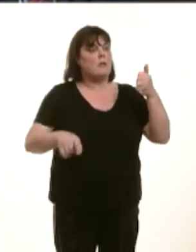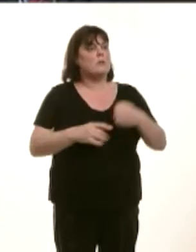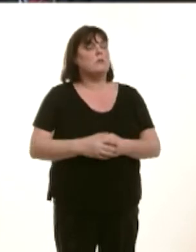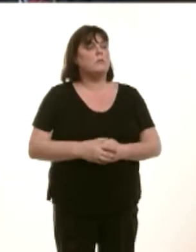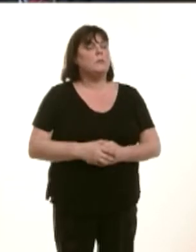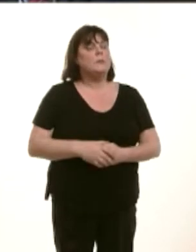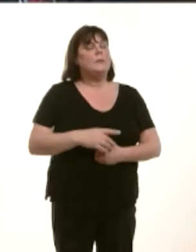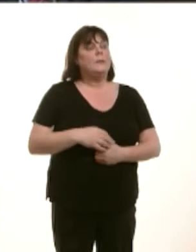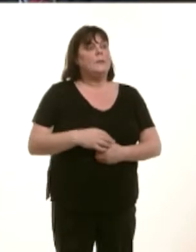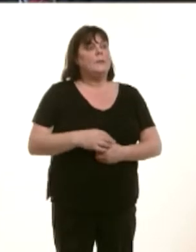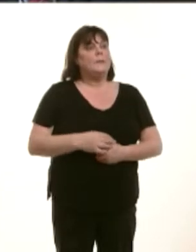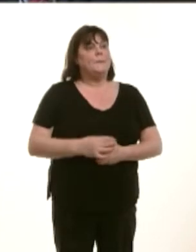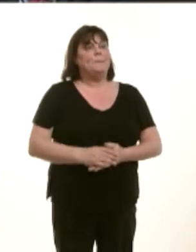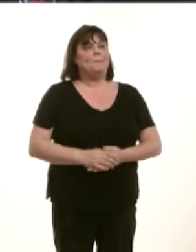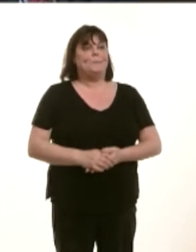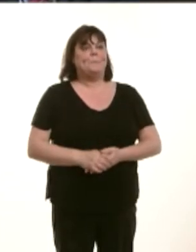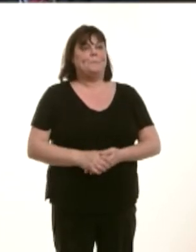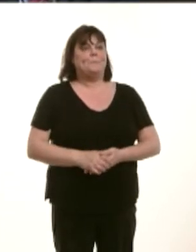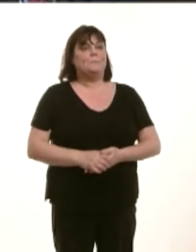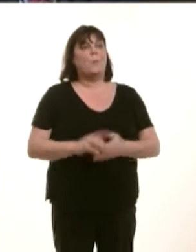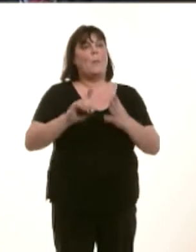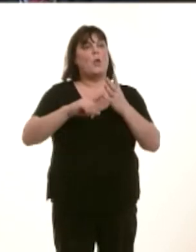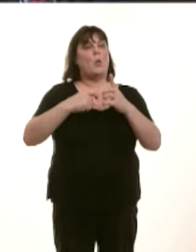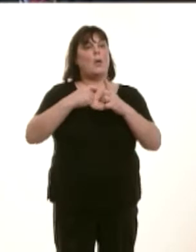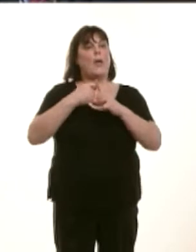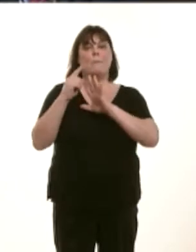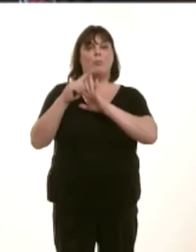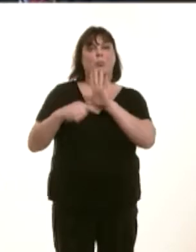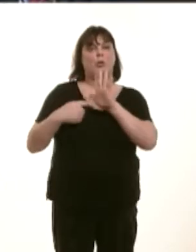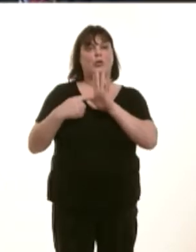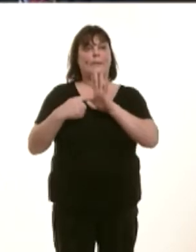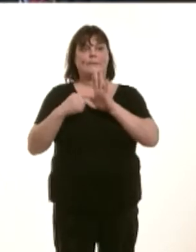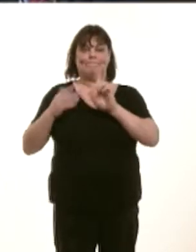project Prydeinig yn ceisio ei wneud yw sicrhau bod cwmnÔauín siaro mastiau, yn lle eu bod